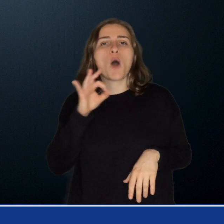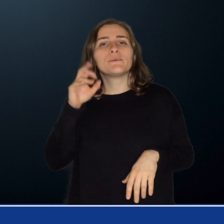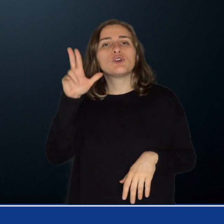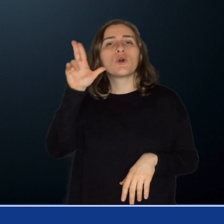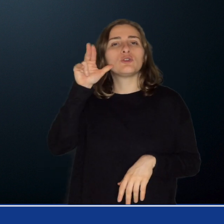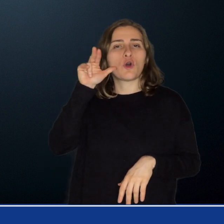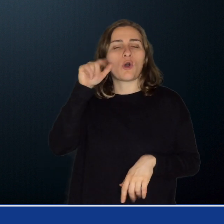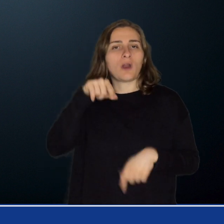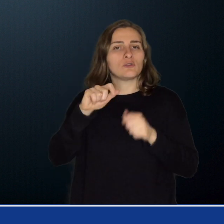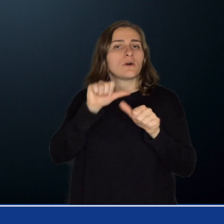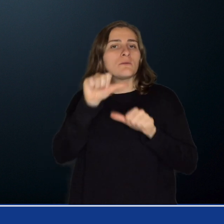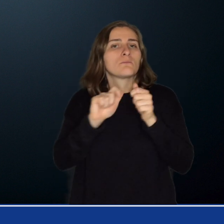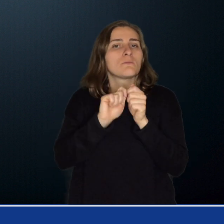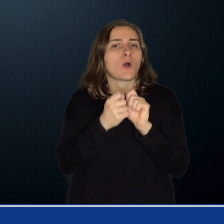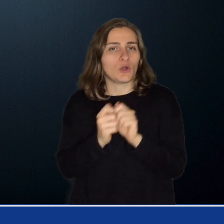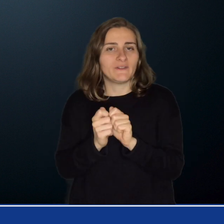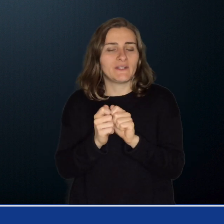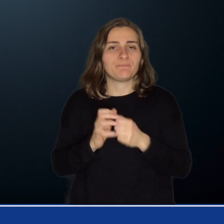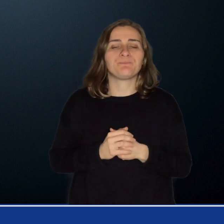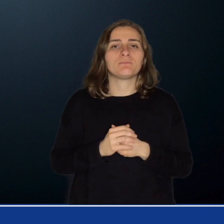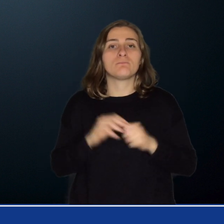MODIFICHE AL TRATTAMENTO "OPZIONE DONNA"